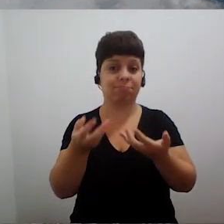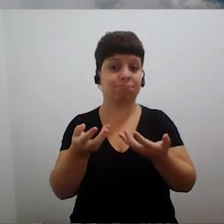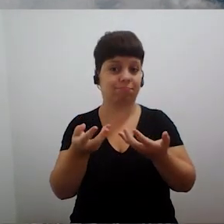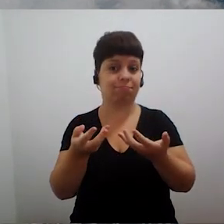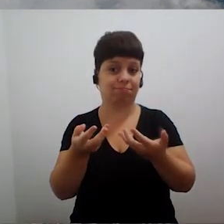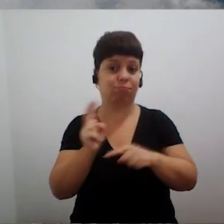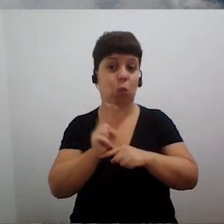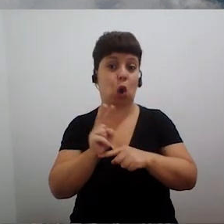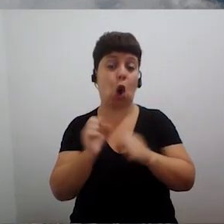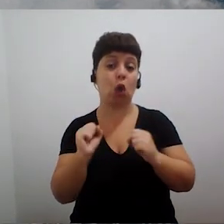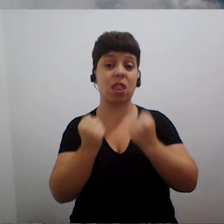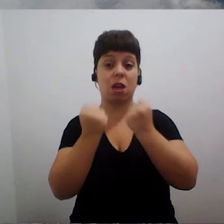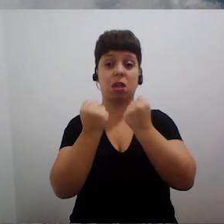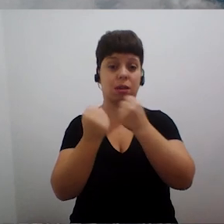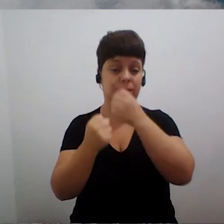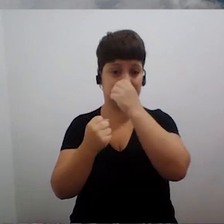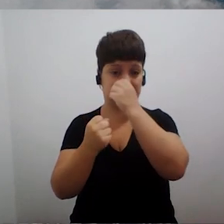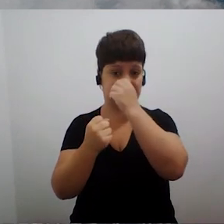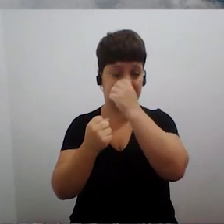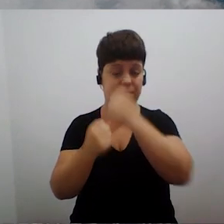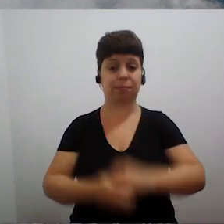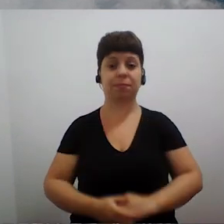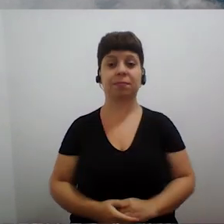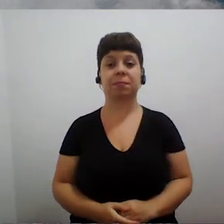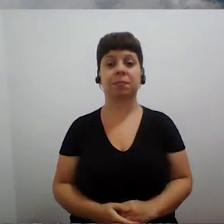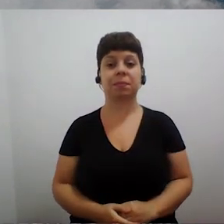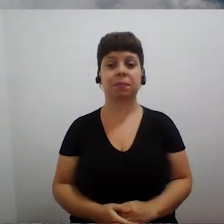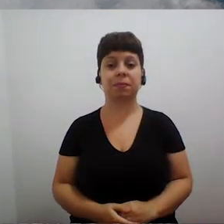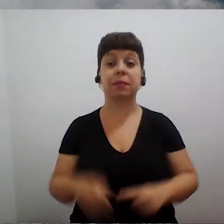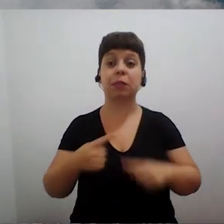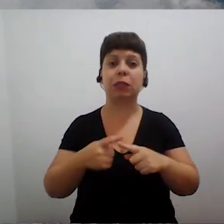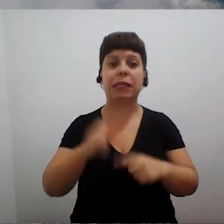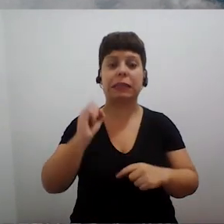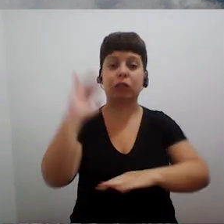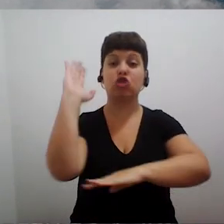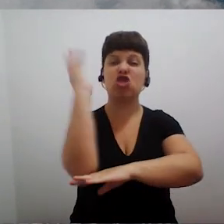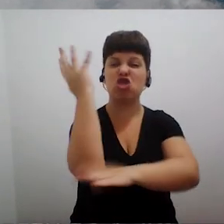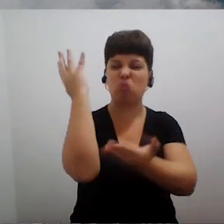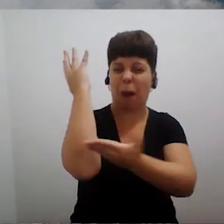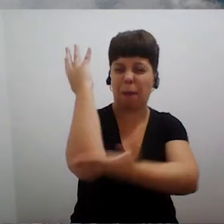E tudo converge pro mar, porque se nós conseguirmos reduzir o desmatamento,